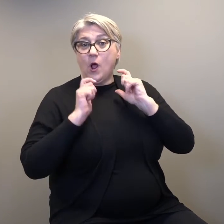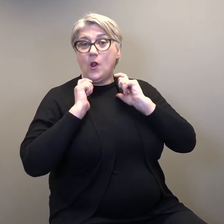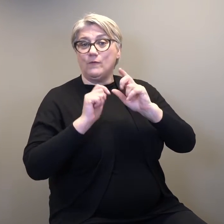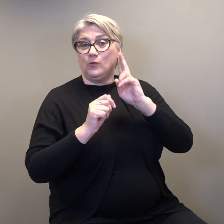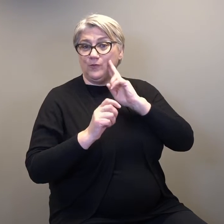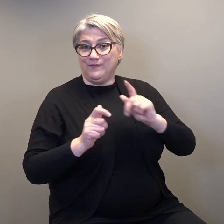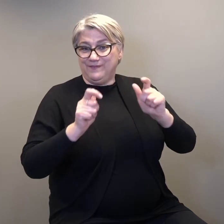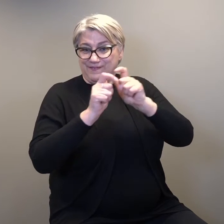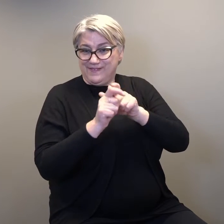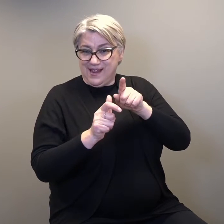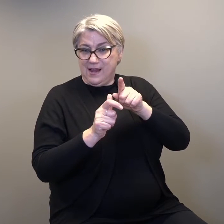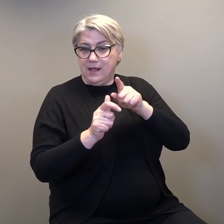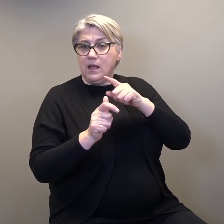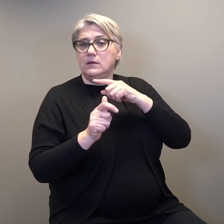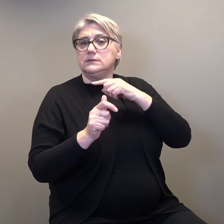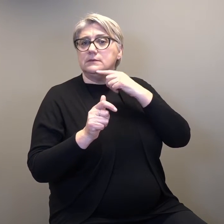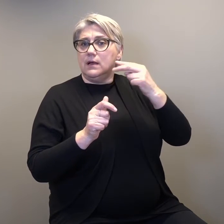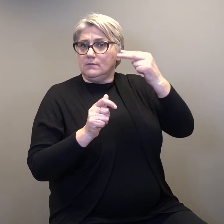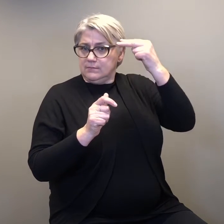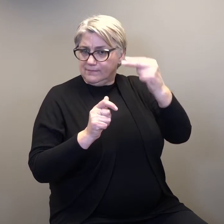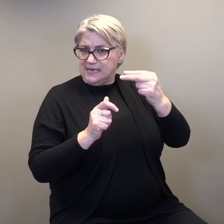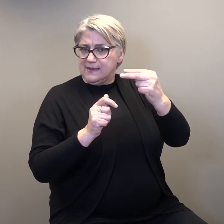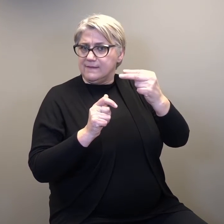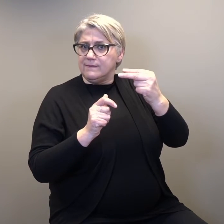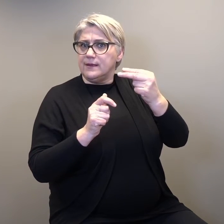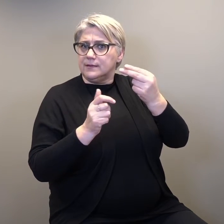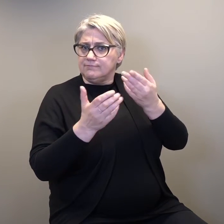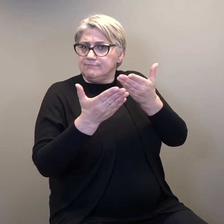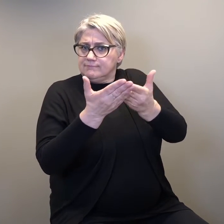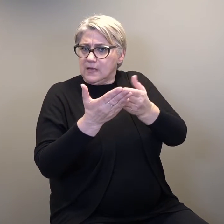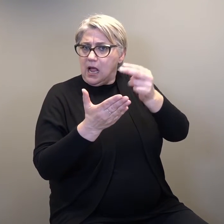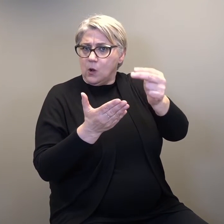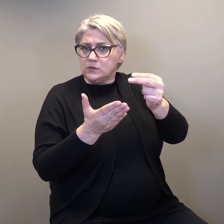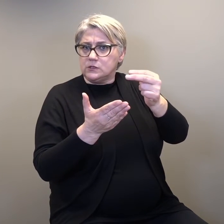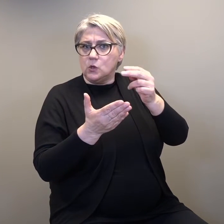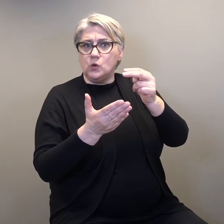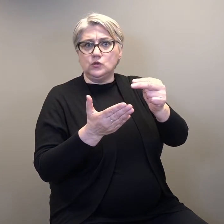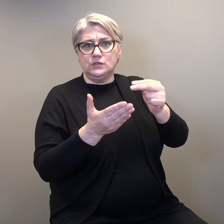lögfræðingur Félags döff, lagði áherslu á nauðsyn